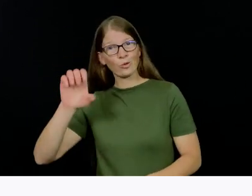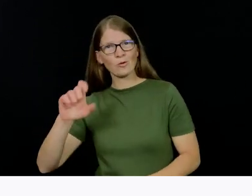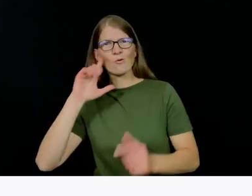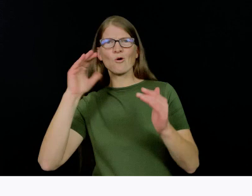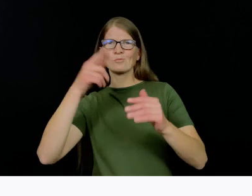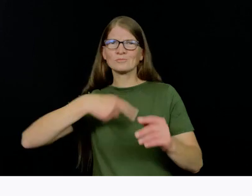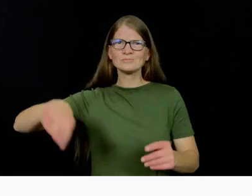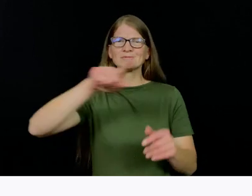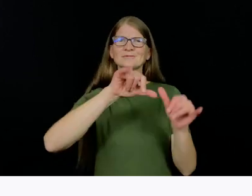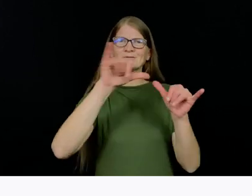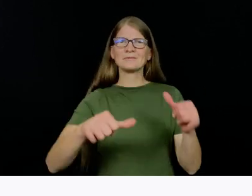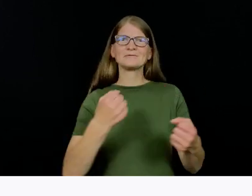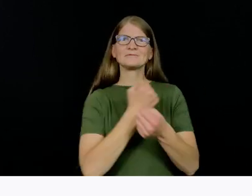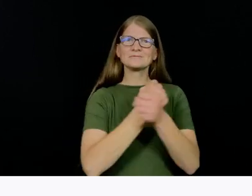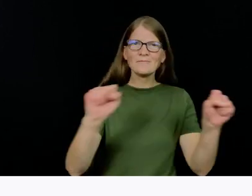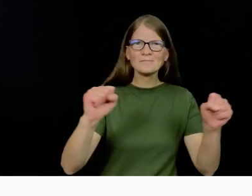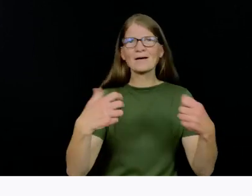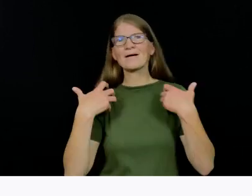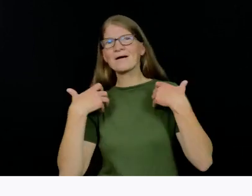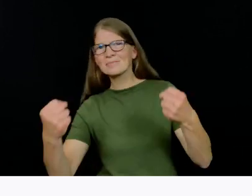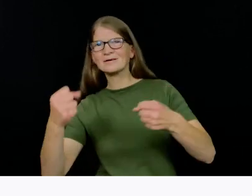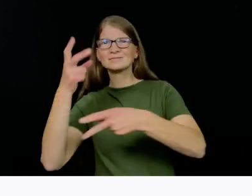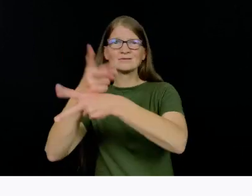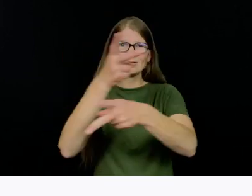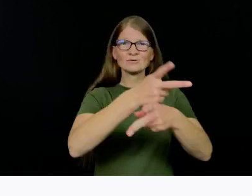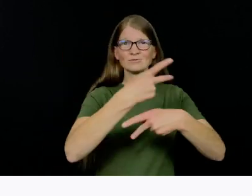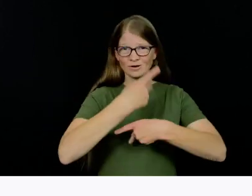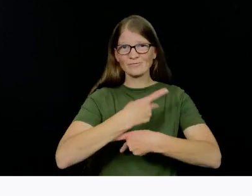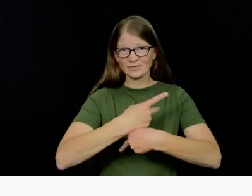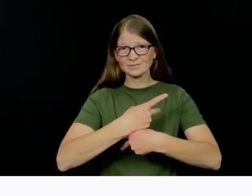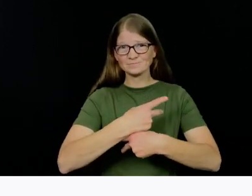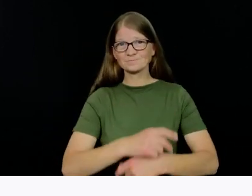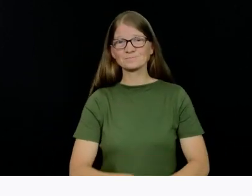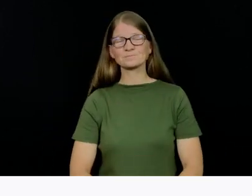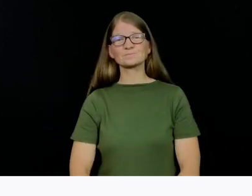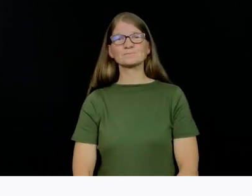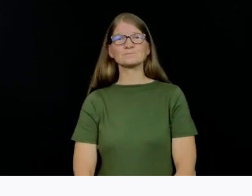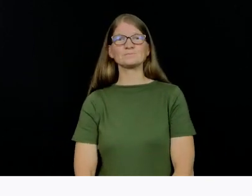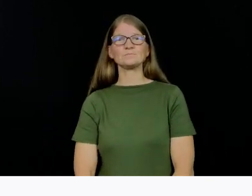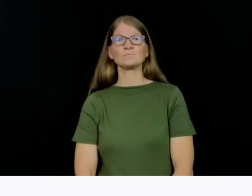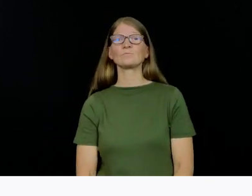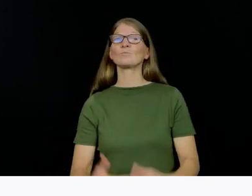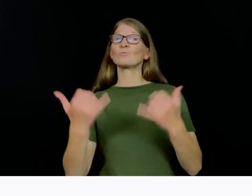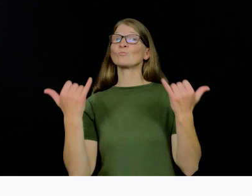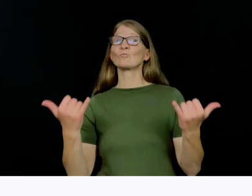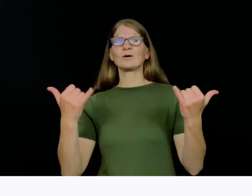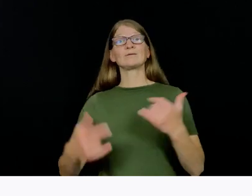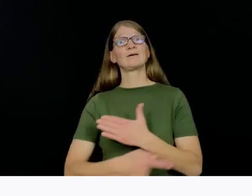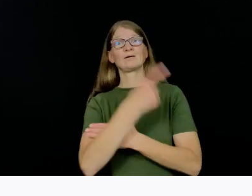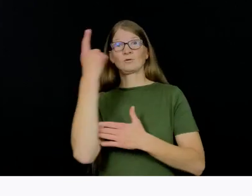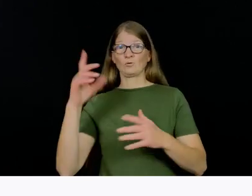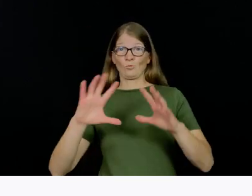نأمل أن تكونوا بخير وأمان وتهتمون بأنفسكم والآخرين من حولكم في عالم سريع التغيير